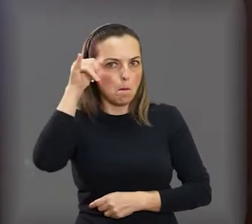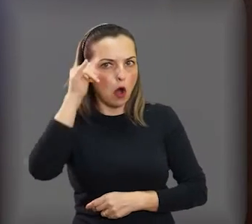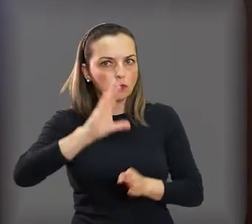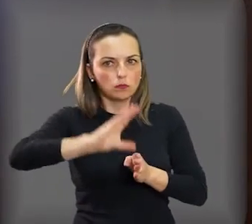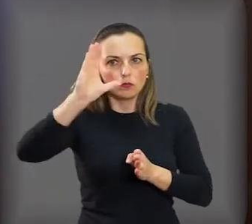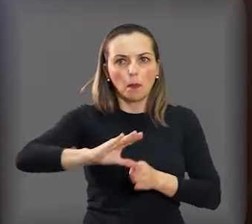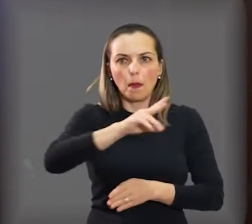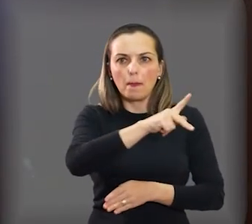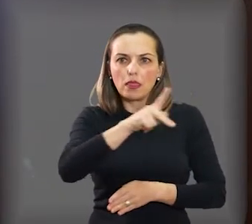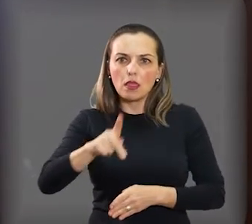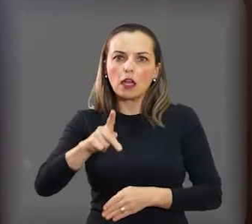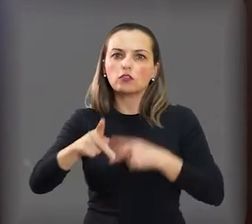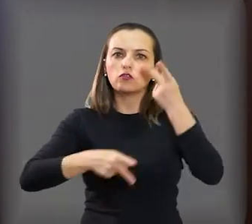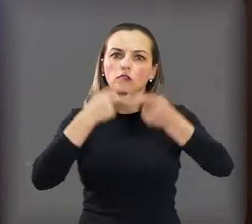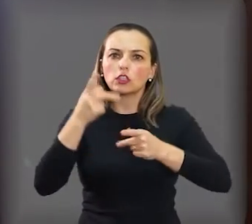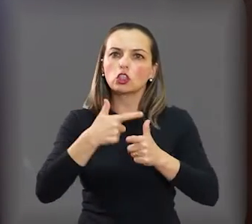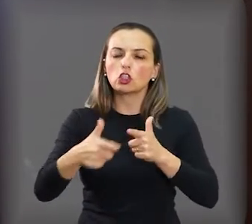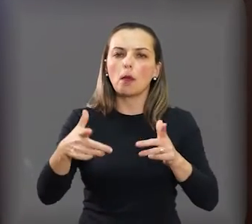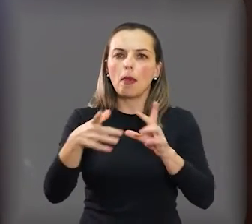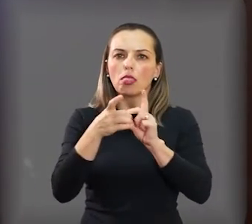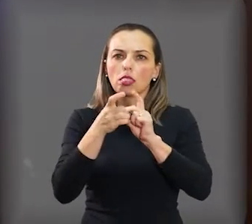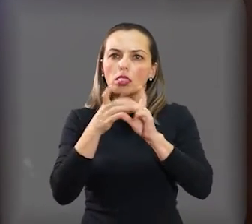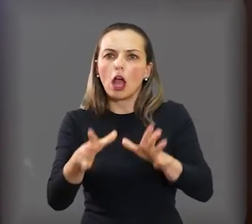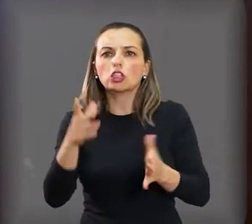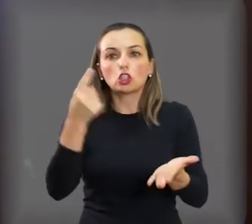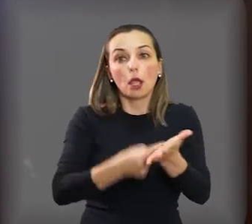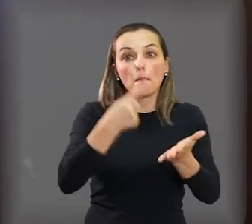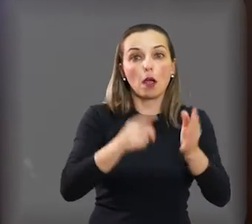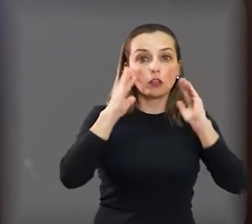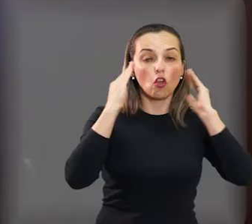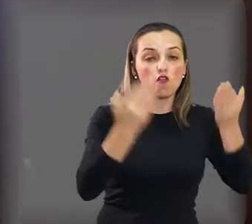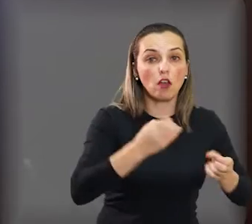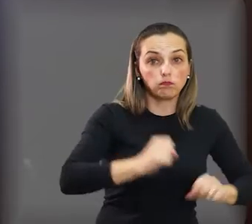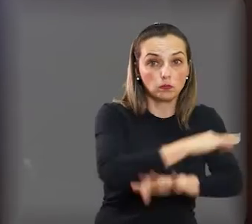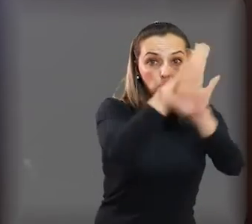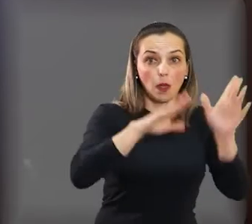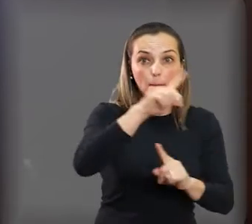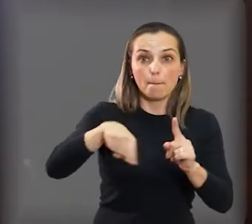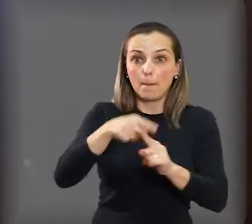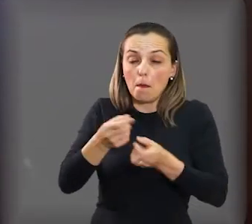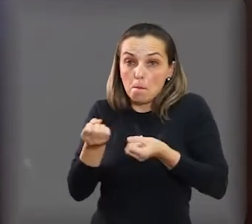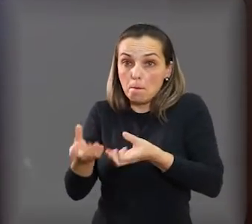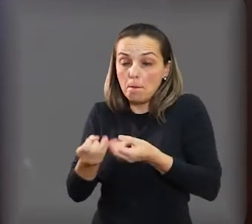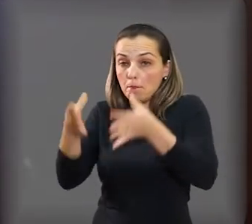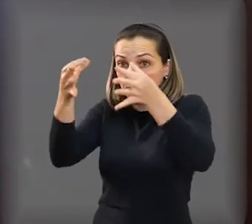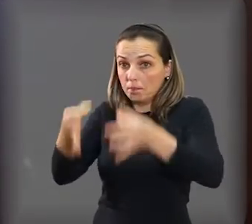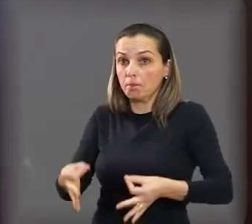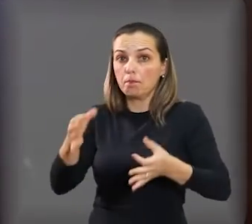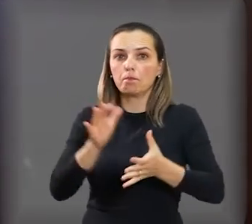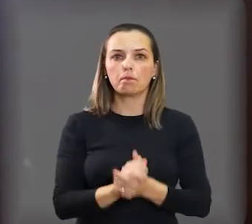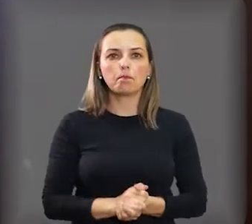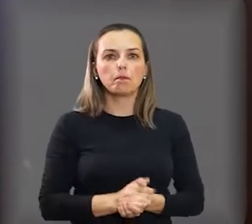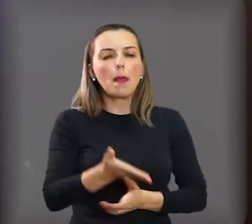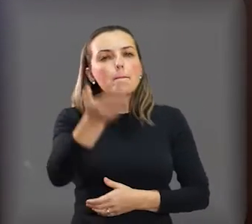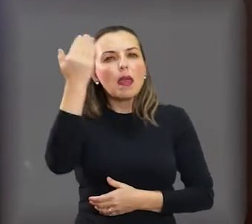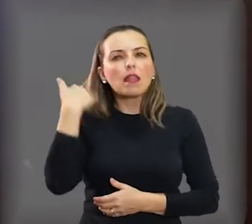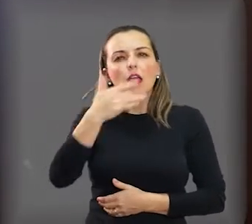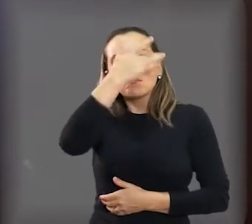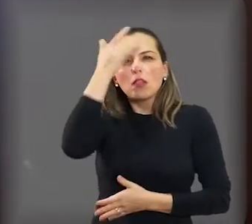compromisso com a transparência e a informação correta. Pessoas morreram pra gente ter esse momento que a gente tá tendo